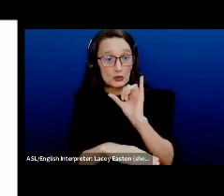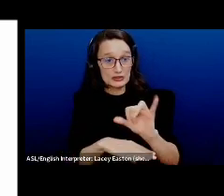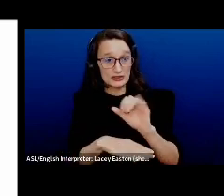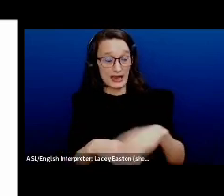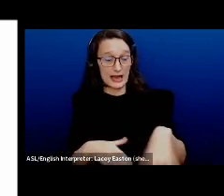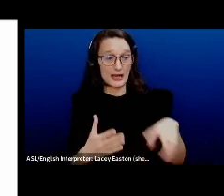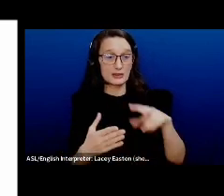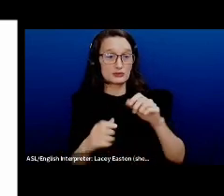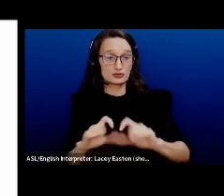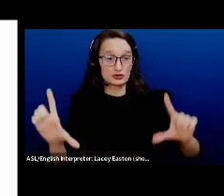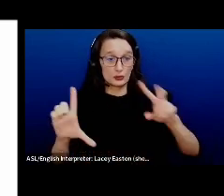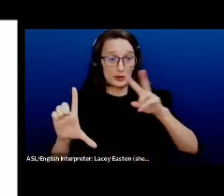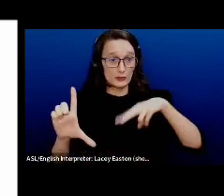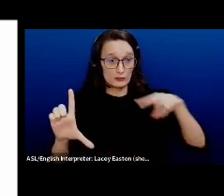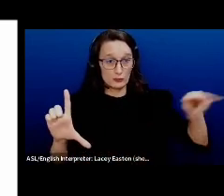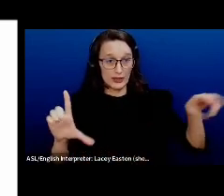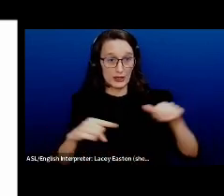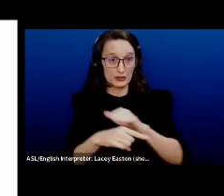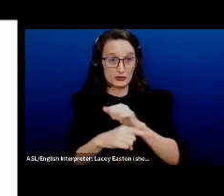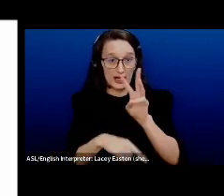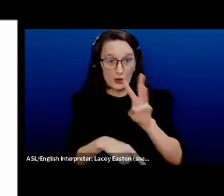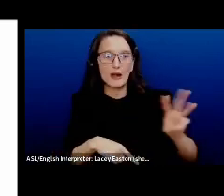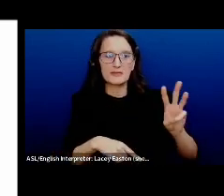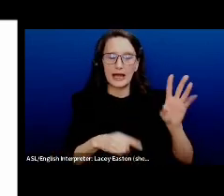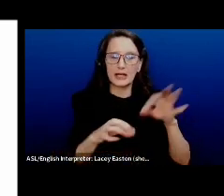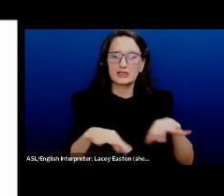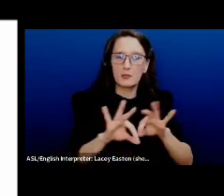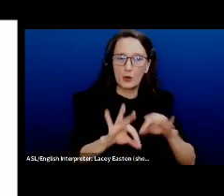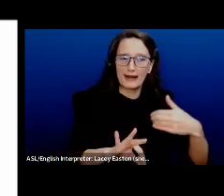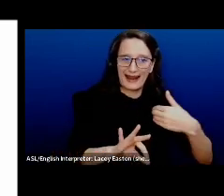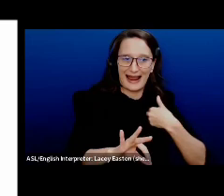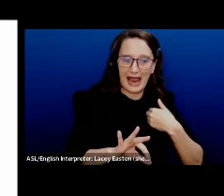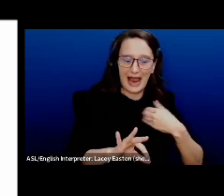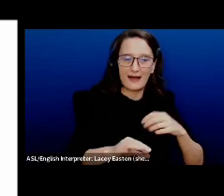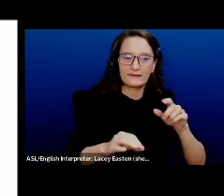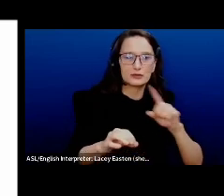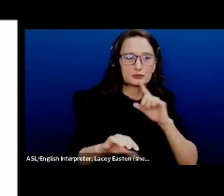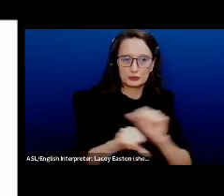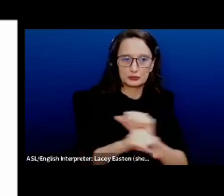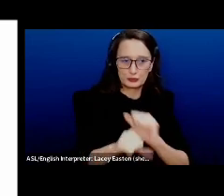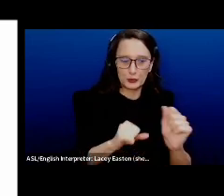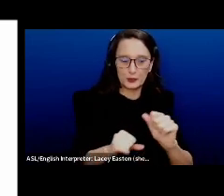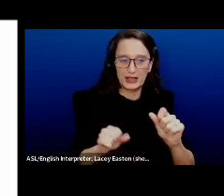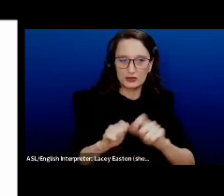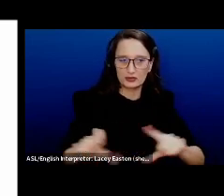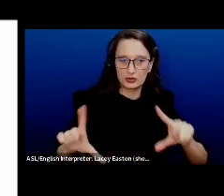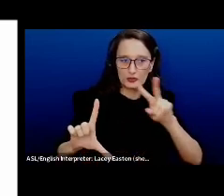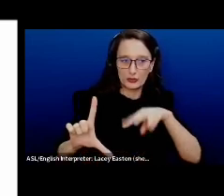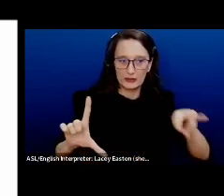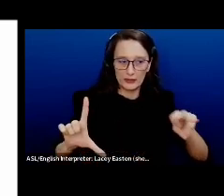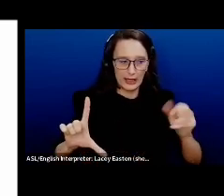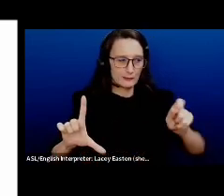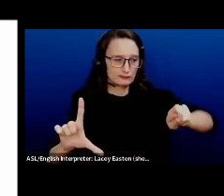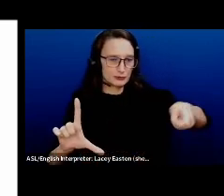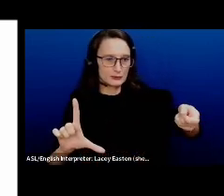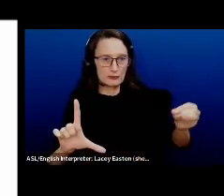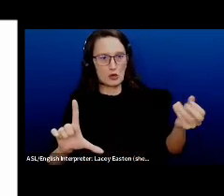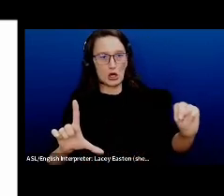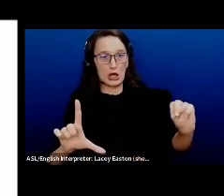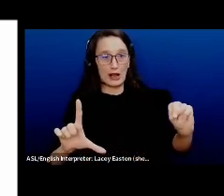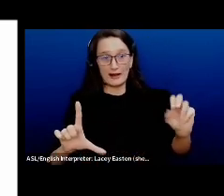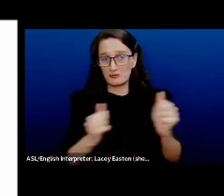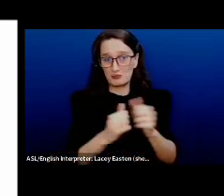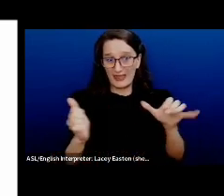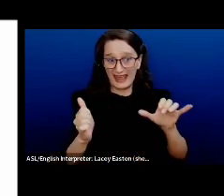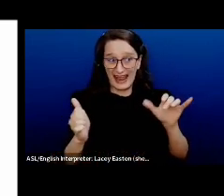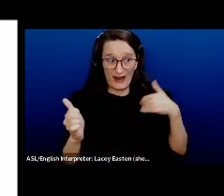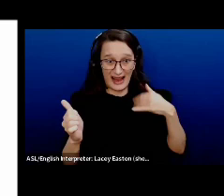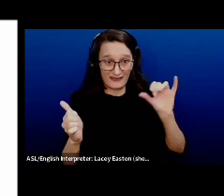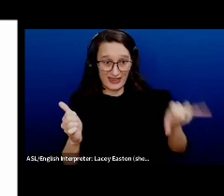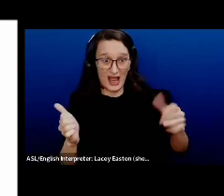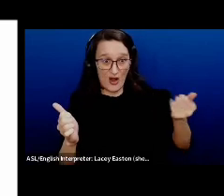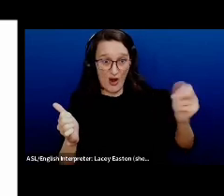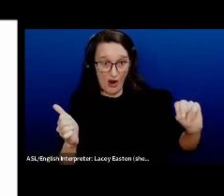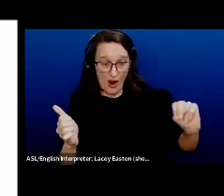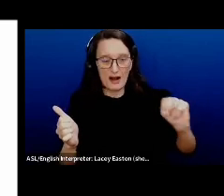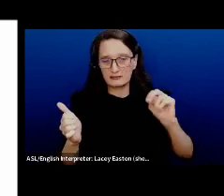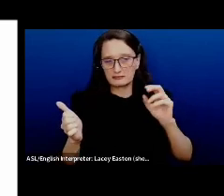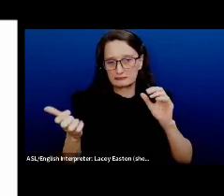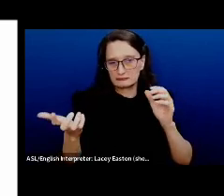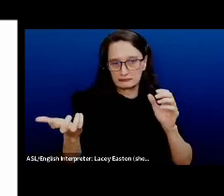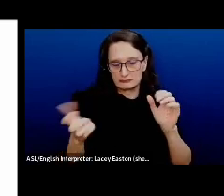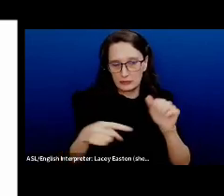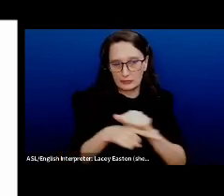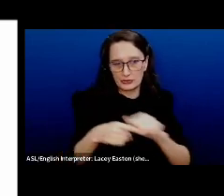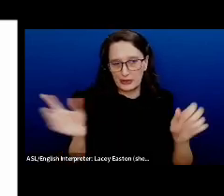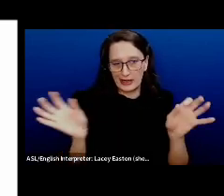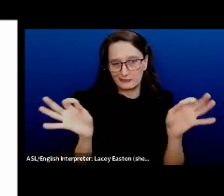es necesario tener activado el lector de pantalla; de lo contrario, no tiene sentido. Hemos creado